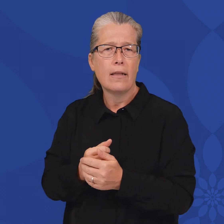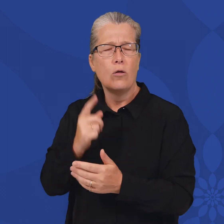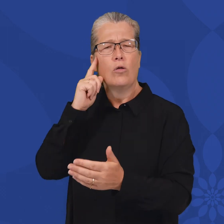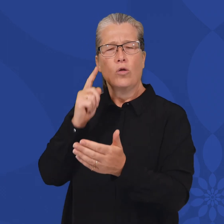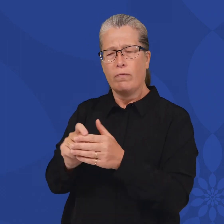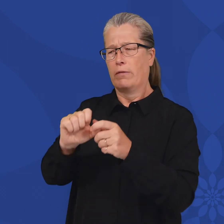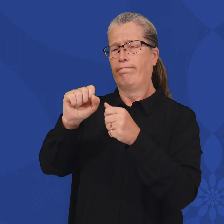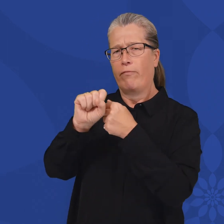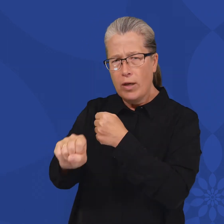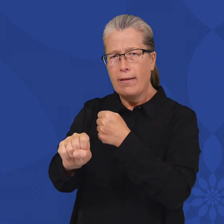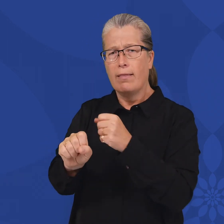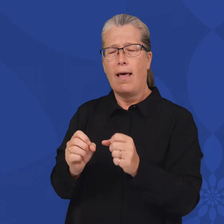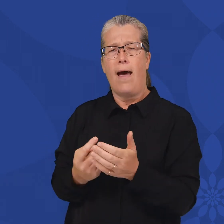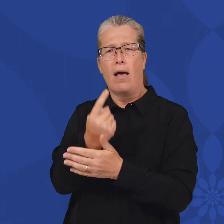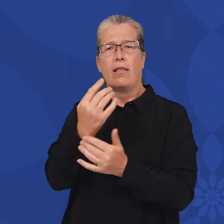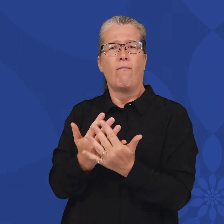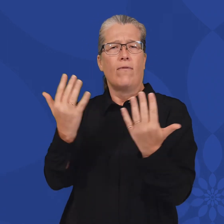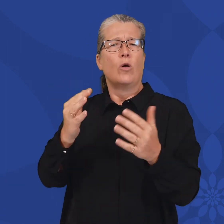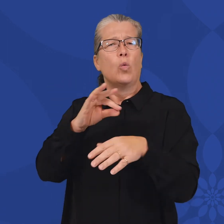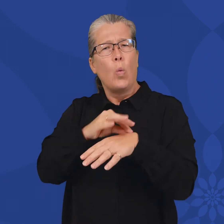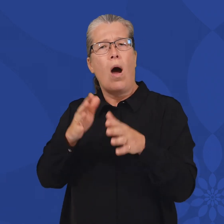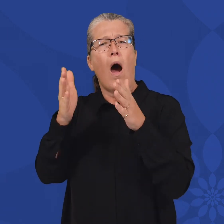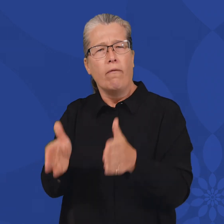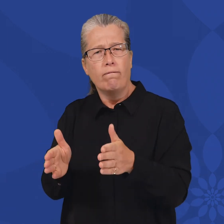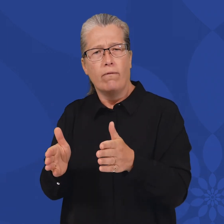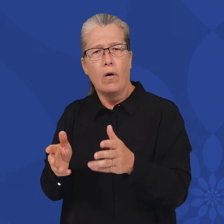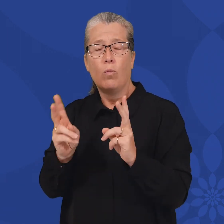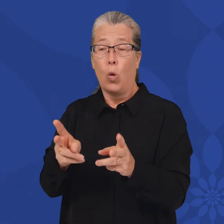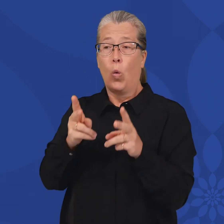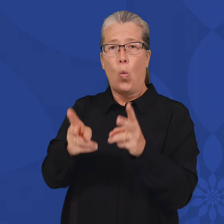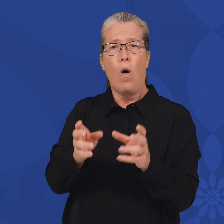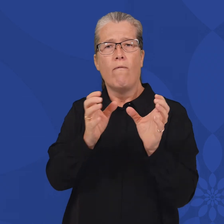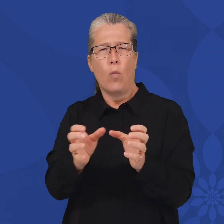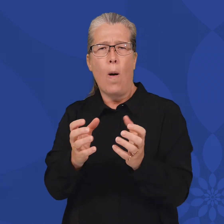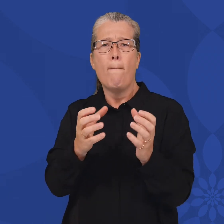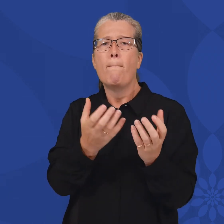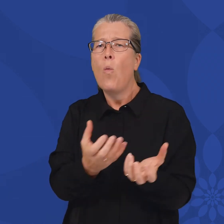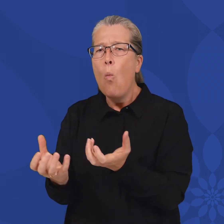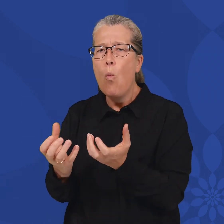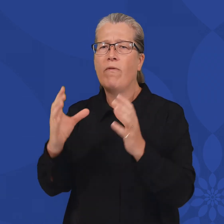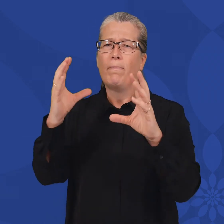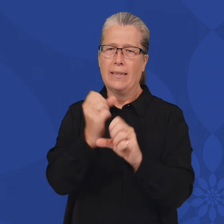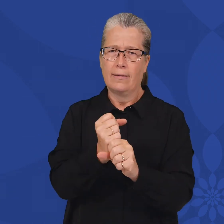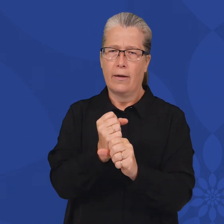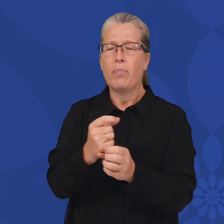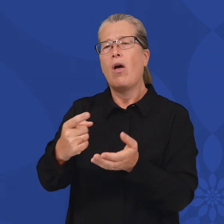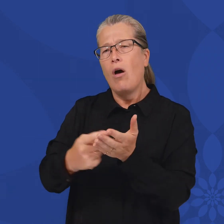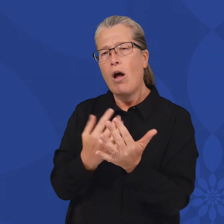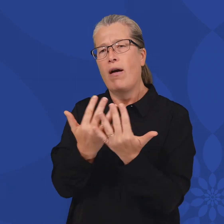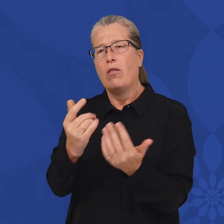För att förhindra flera allvarliga sjukdomsfall och minska behovet av sjukhusvård krävs det -